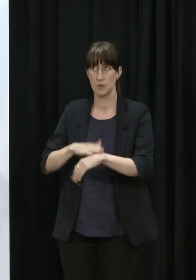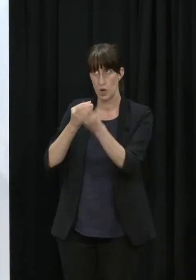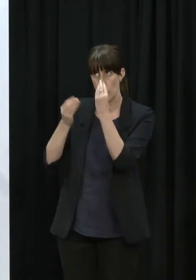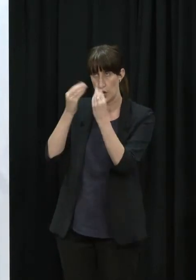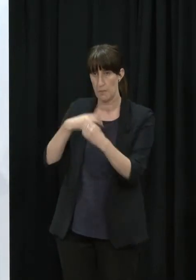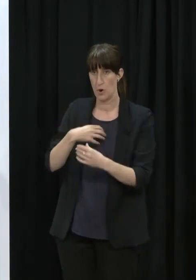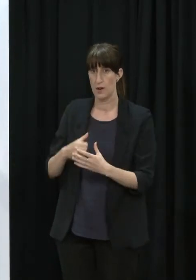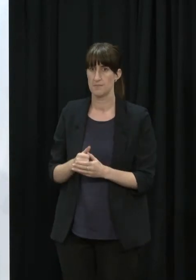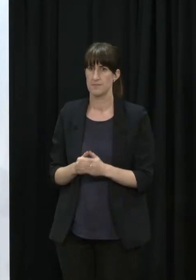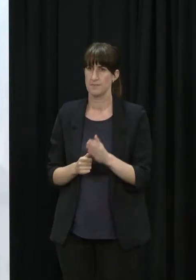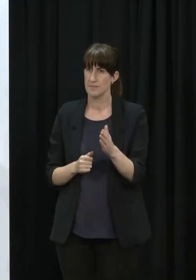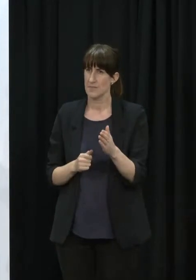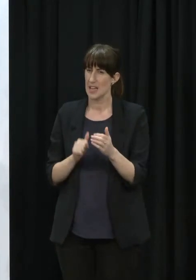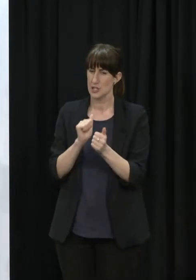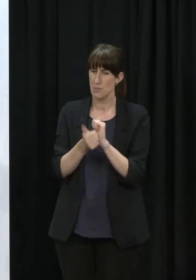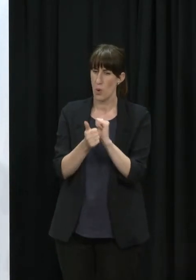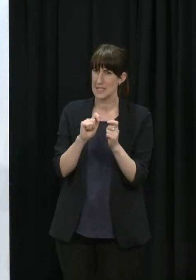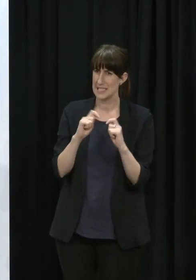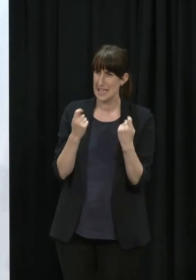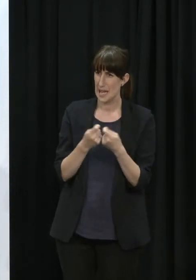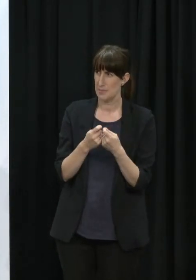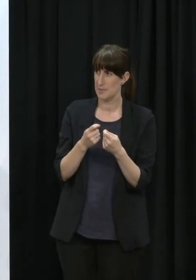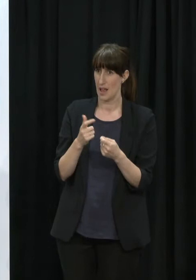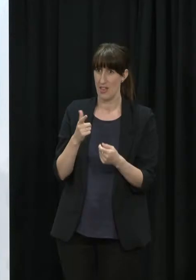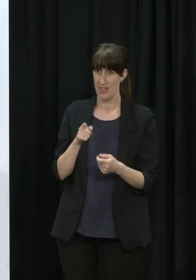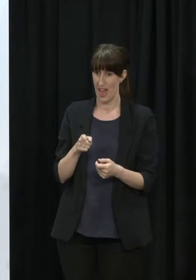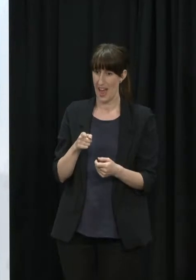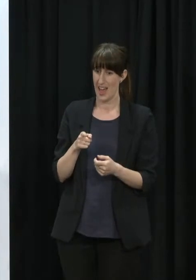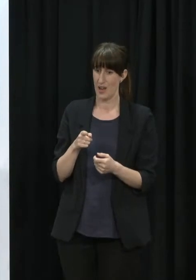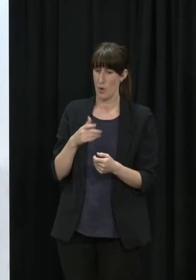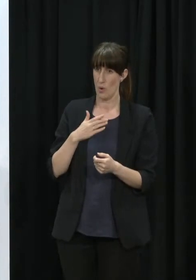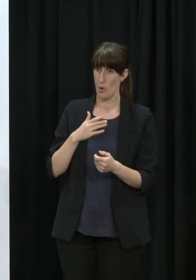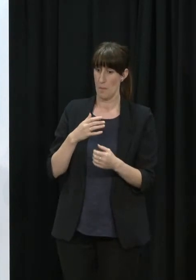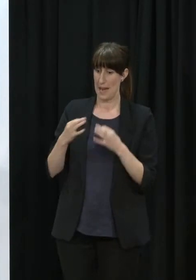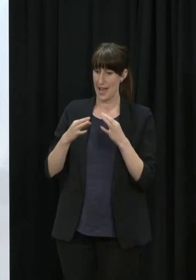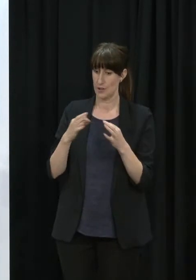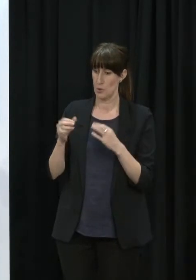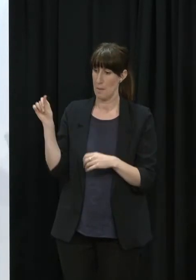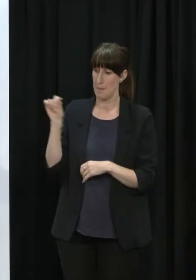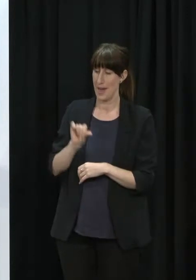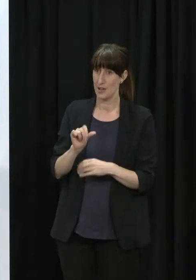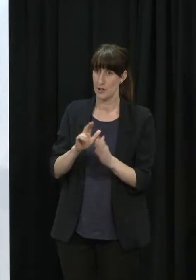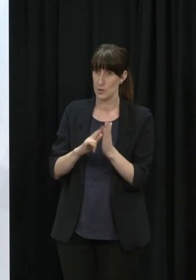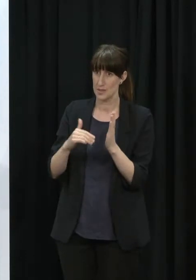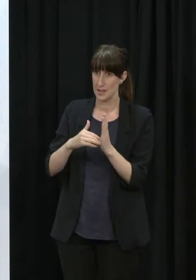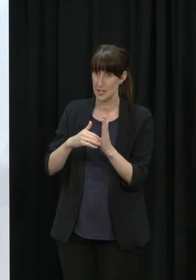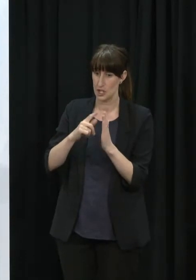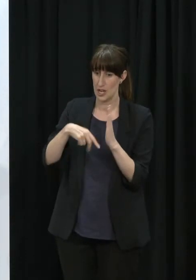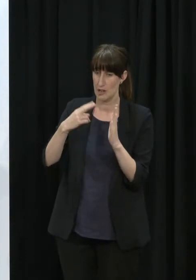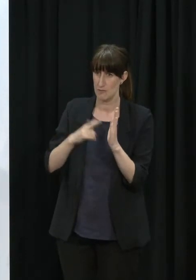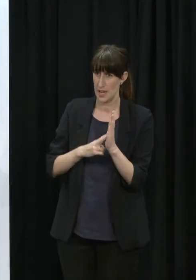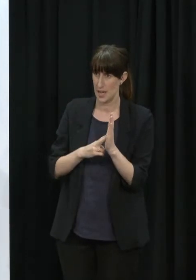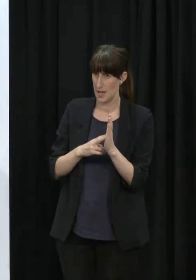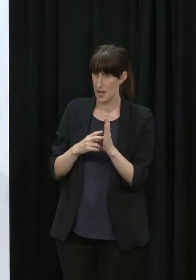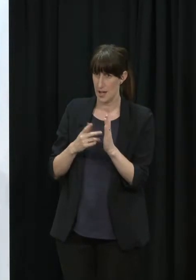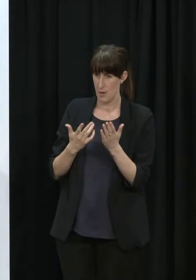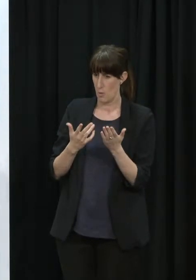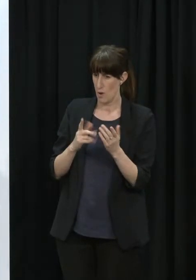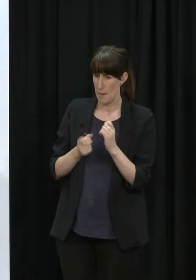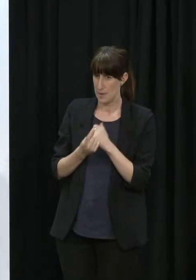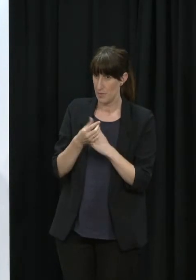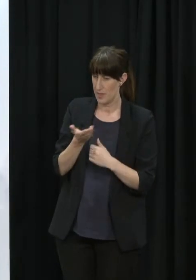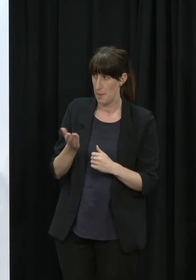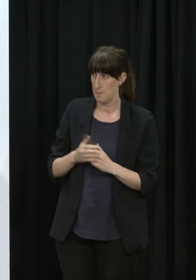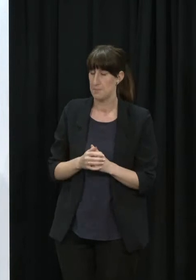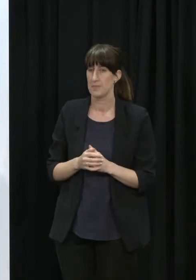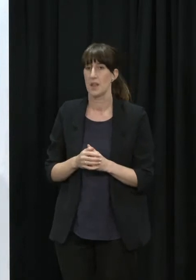whai matauranga pai ake.